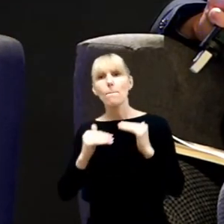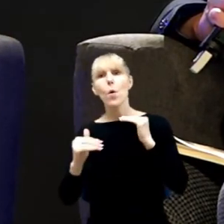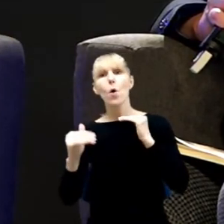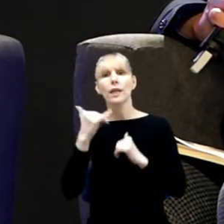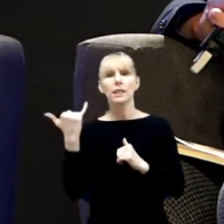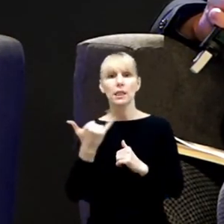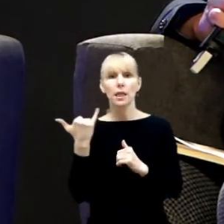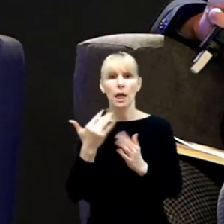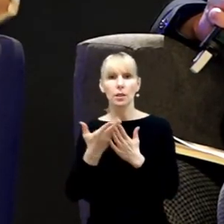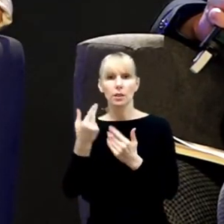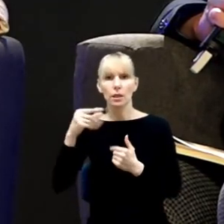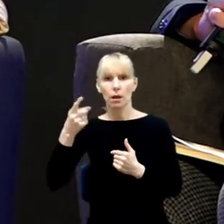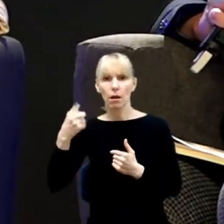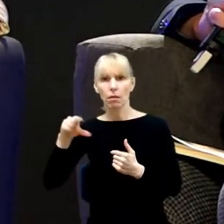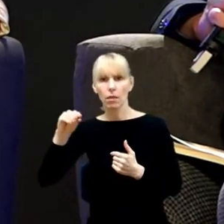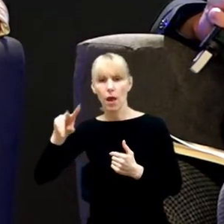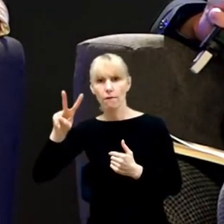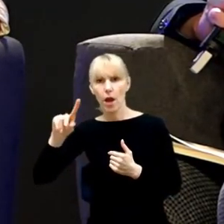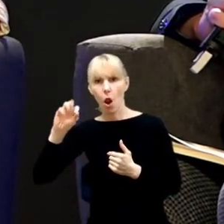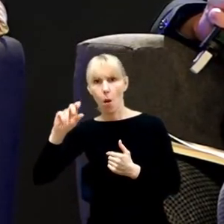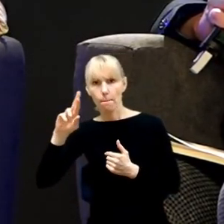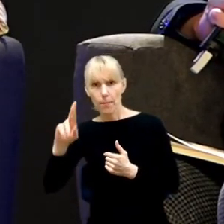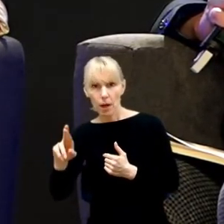stąd do 12stej.